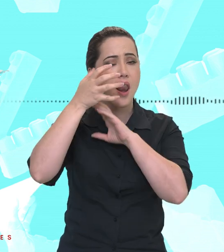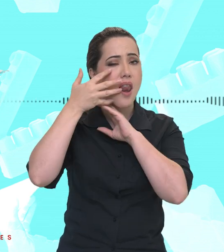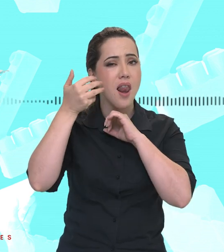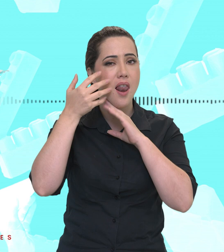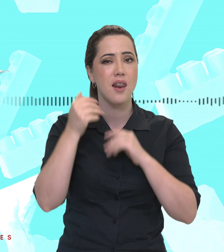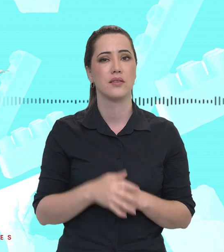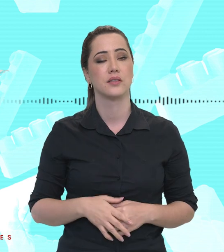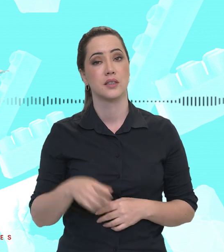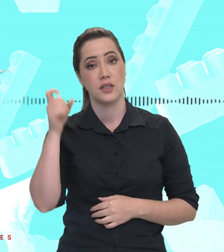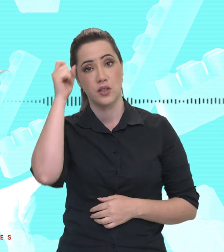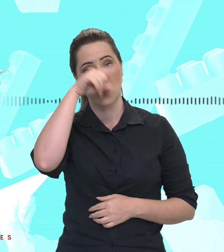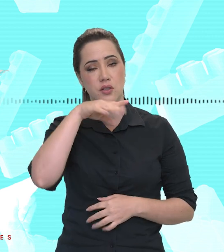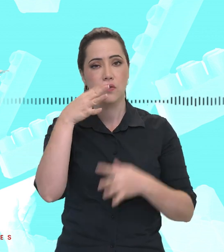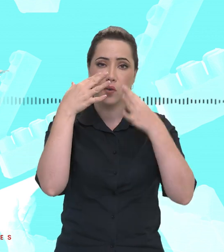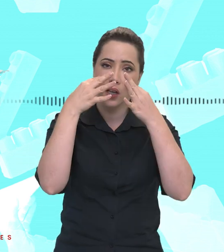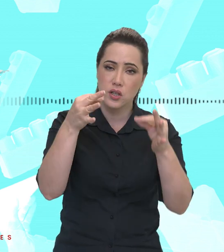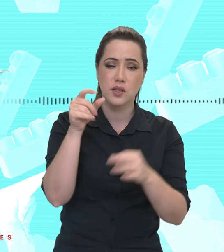[Leyberson] DIFICULDADE DE ATENÇÃO [piados de passarinhos]